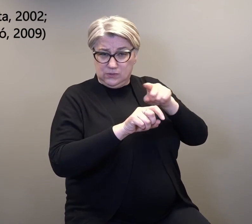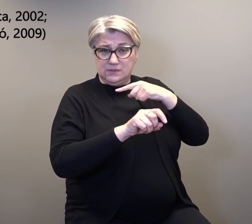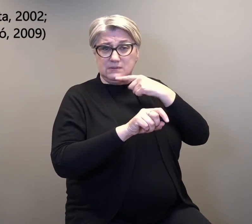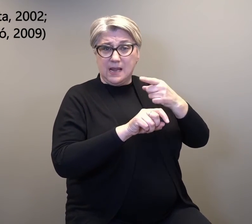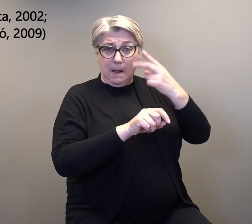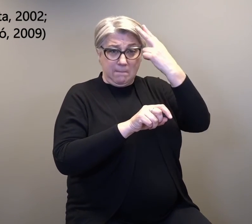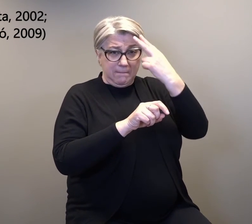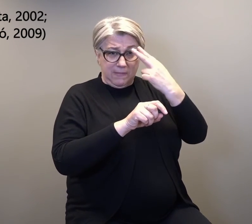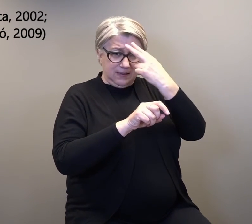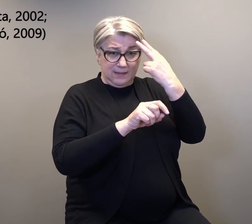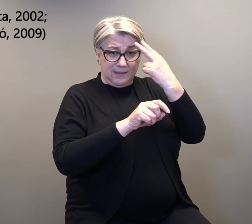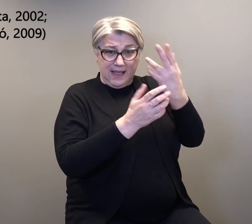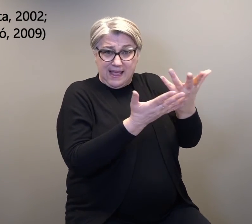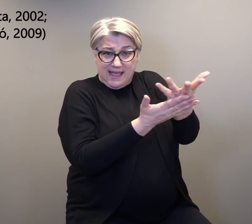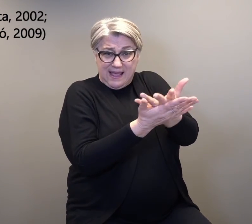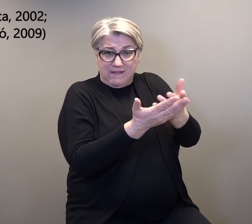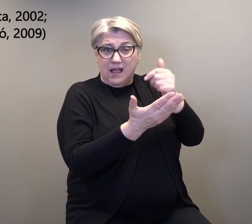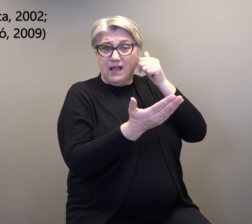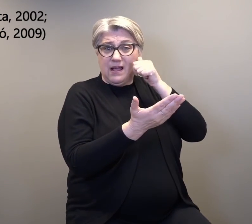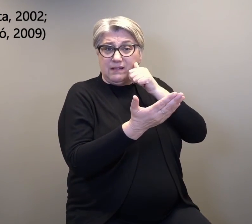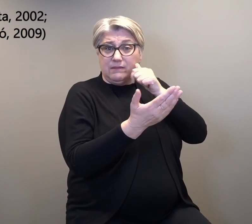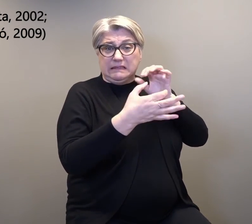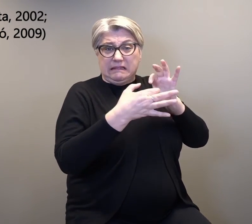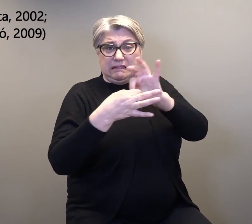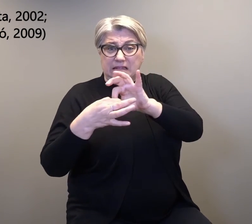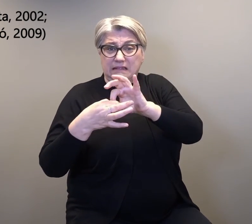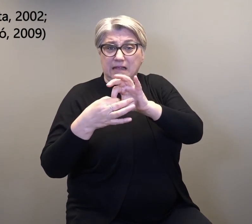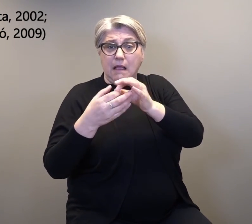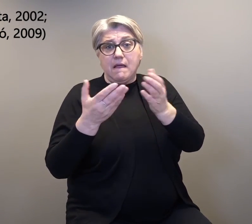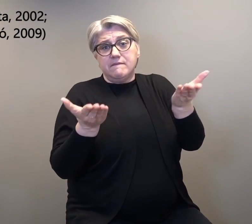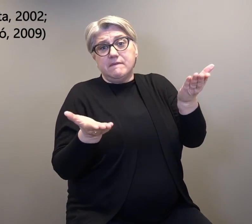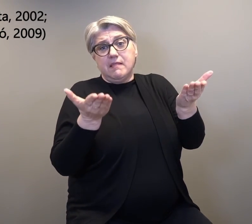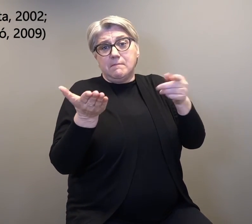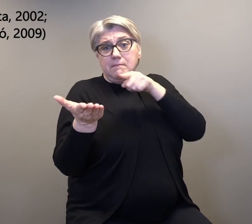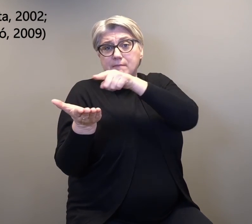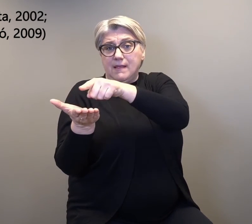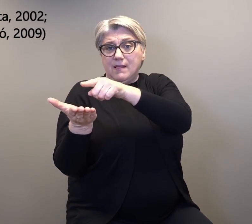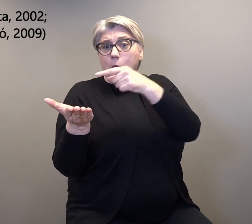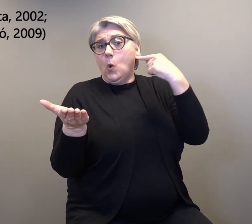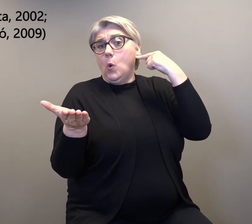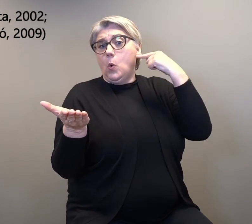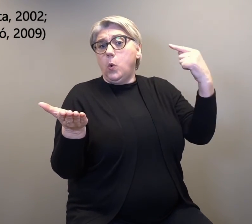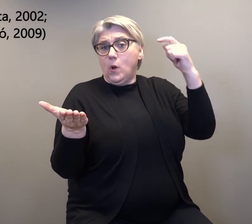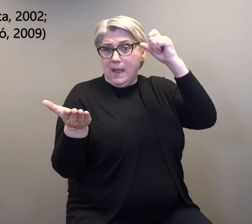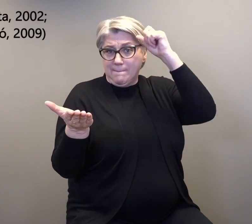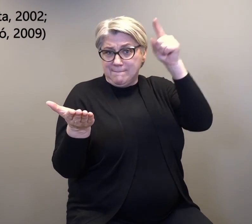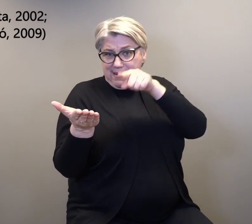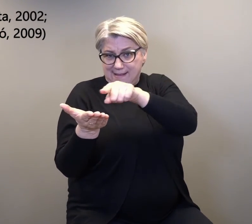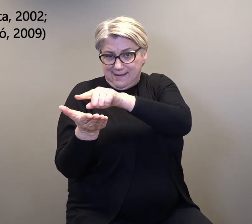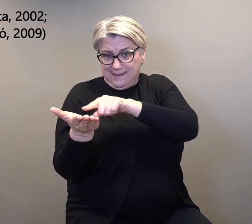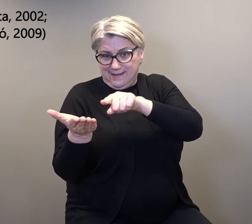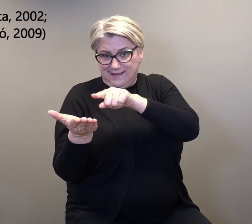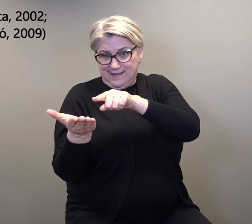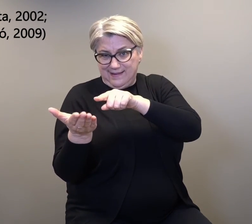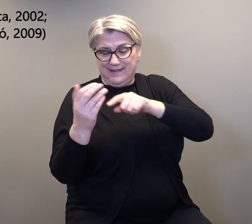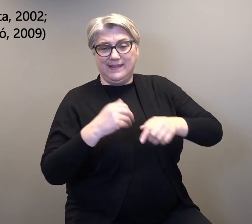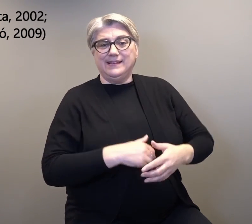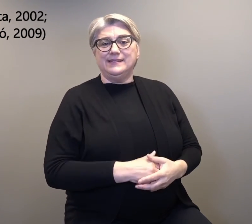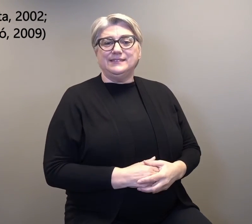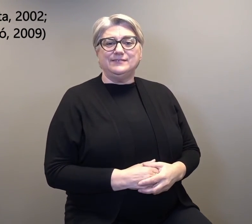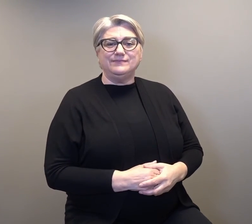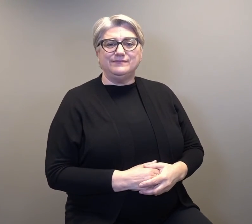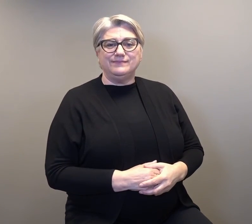sýnt fram á að menntakerfið hefur byggst á viðmiðum hinnar heyrandi menningar.